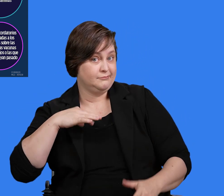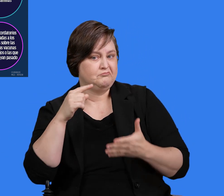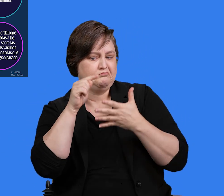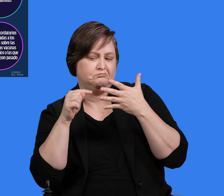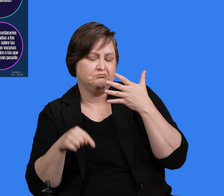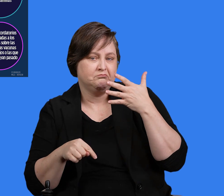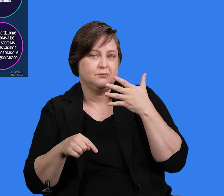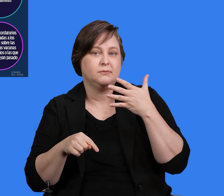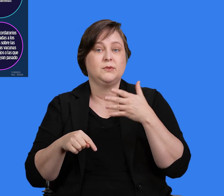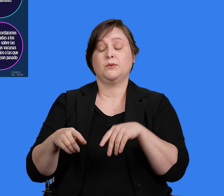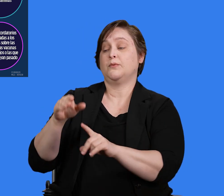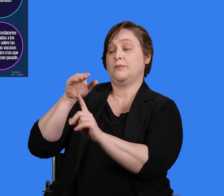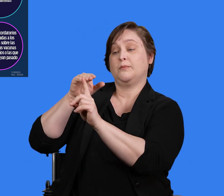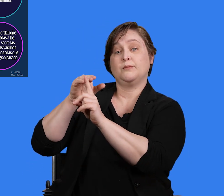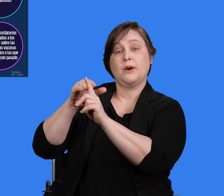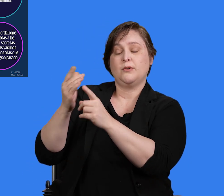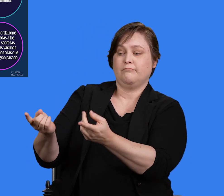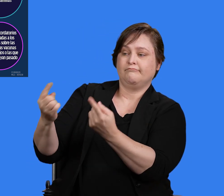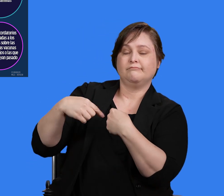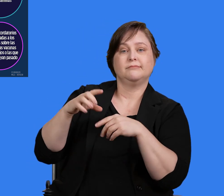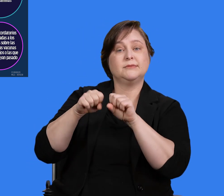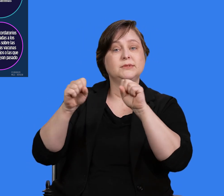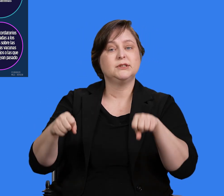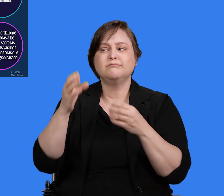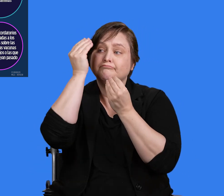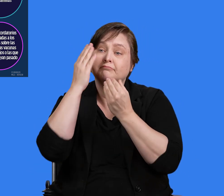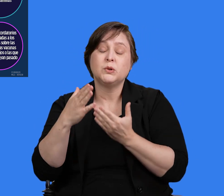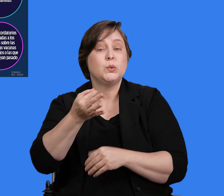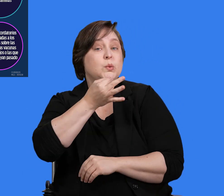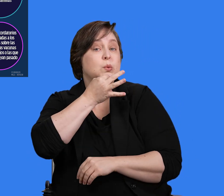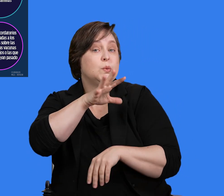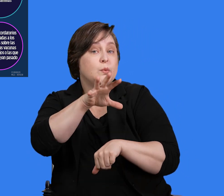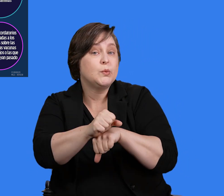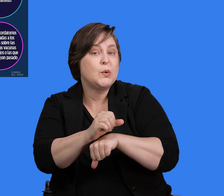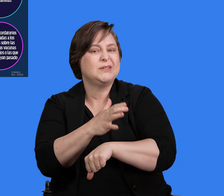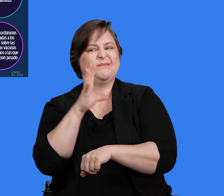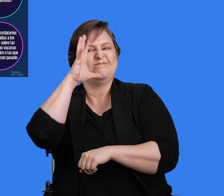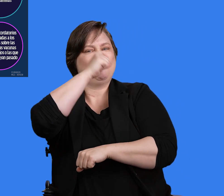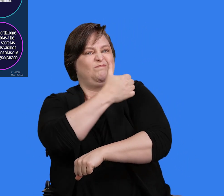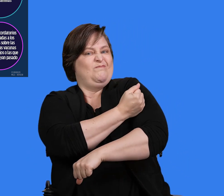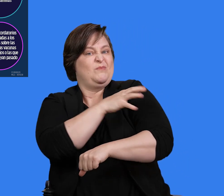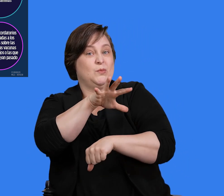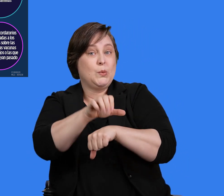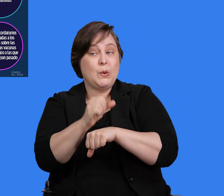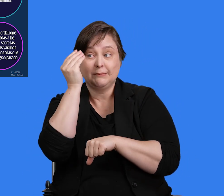o llamadas a los padres sobre las próximas citas para vacunación de sus hijos o las que se les hayan pasado.